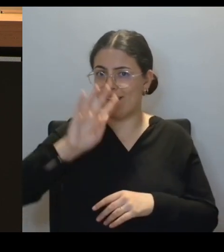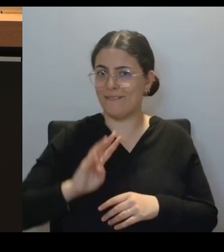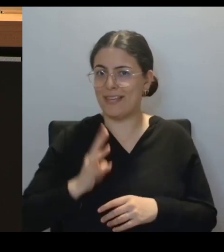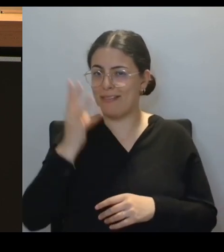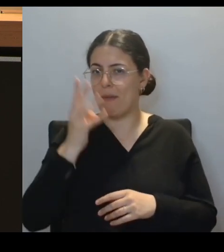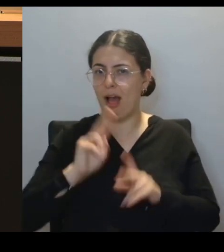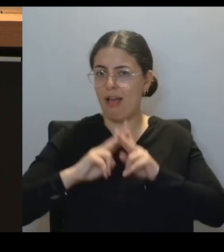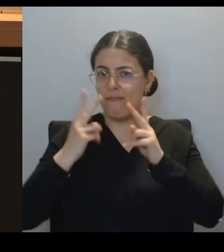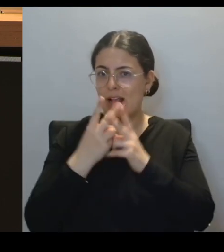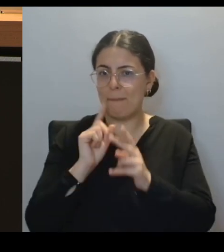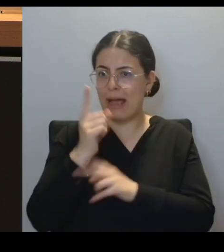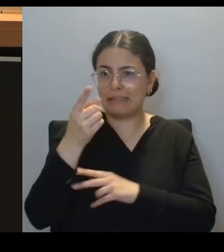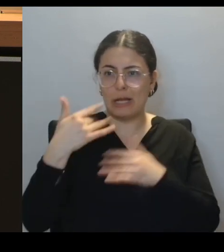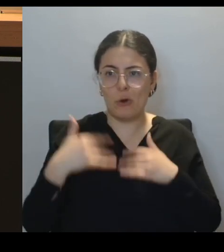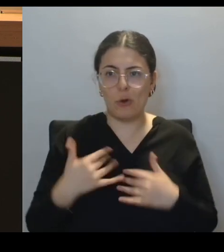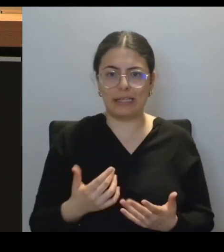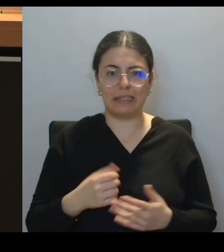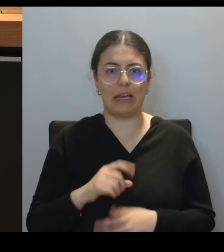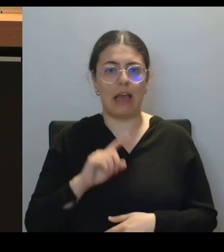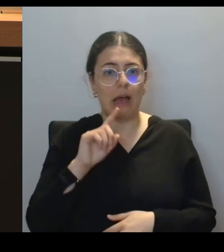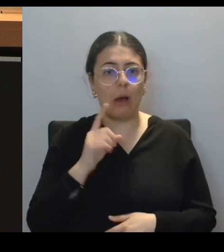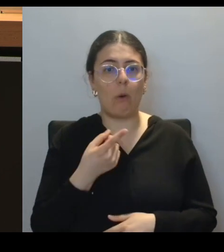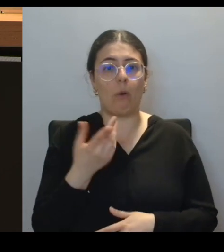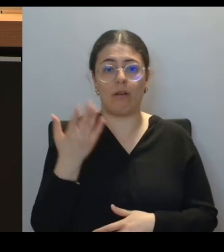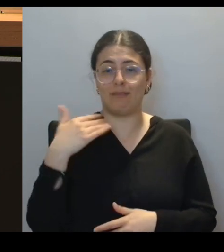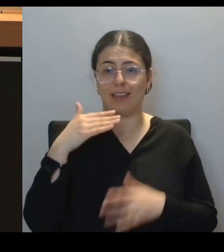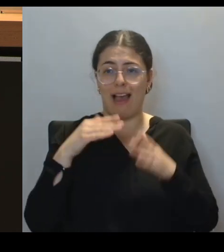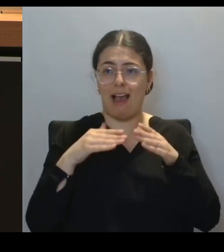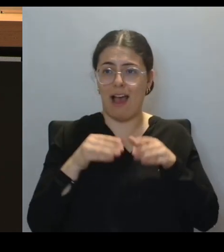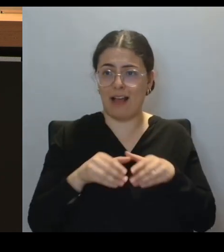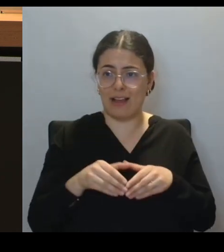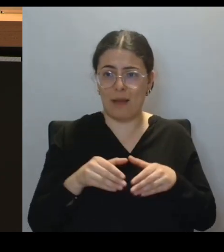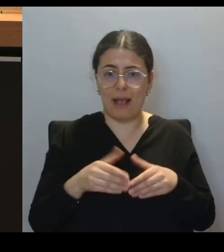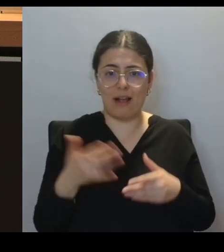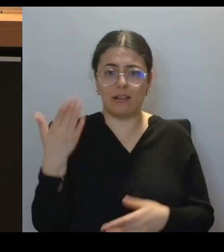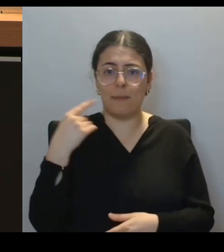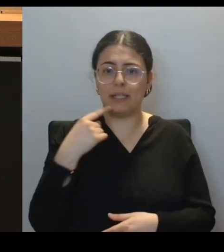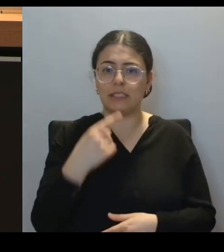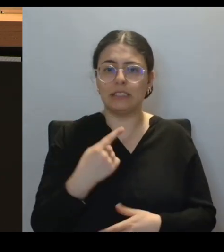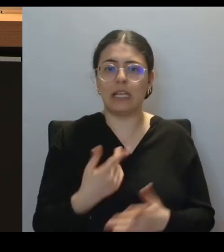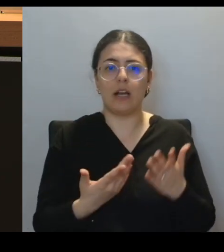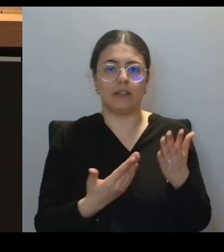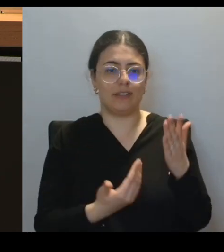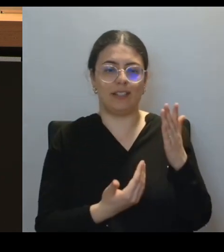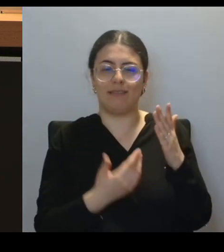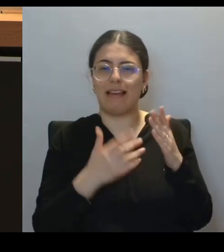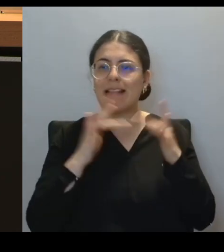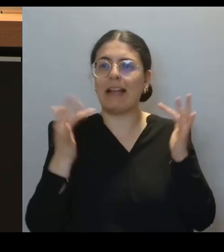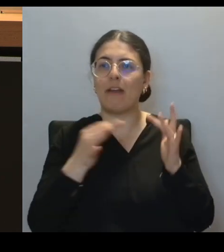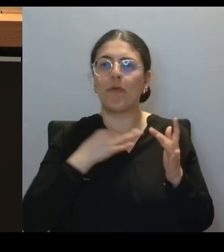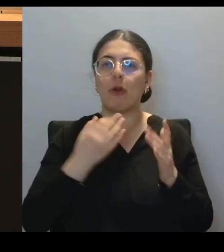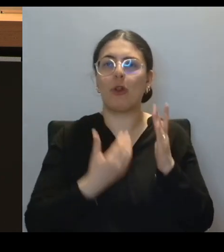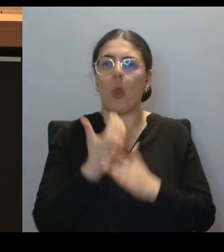alle Neuland war noch jung. Und tatsächlich Viele Errungenschaften und Entwicklungen sind seitdem geschehen.